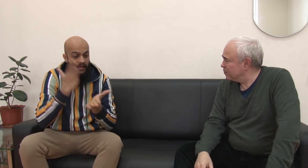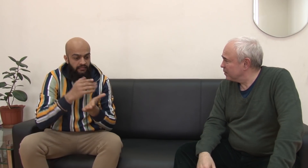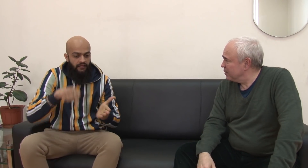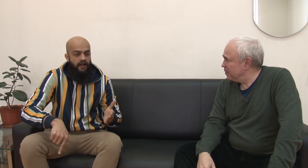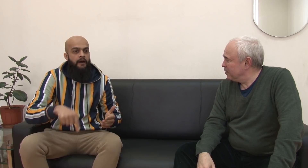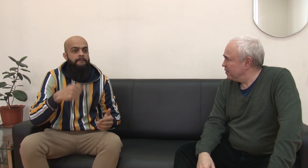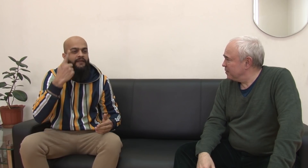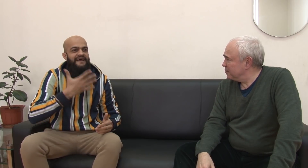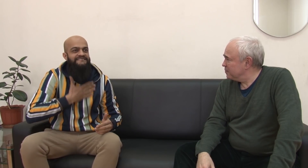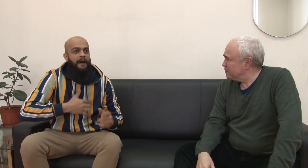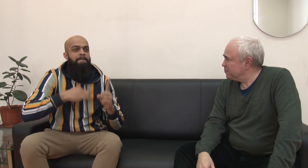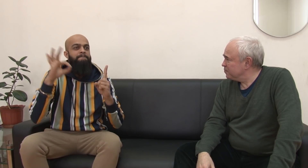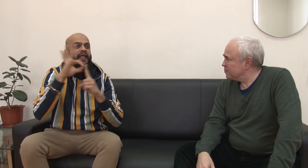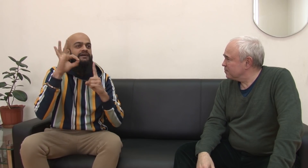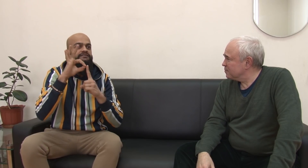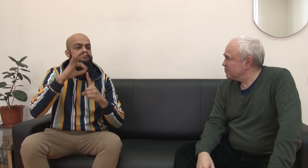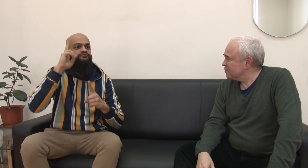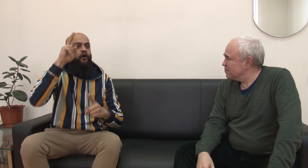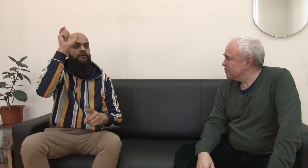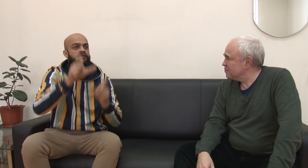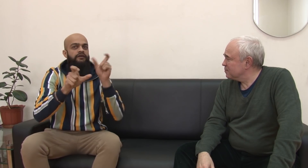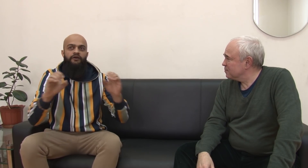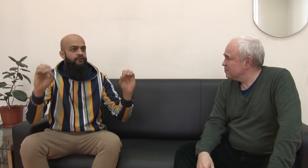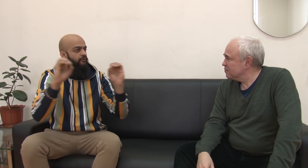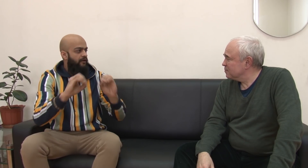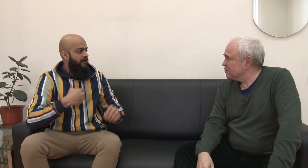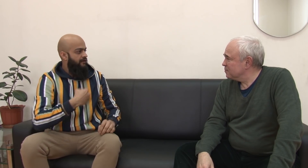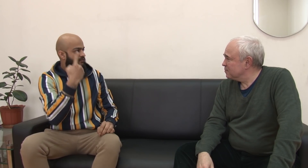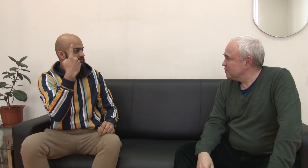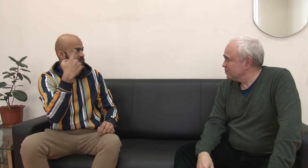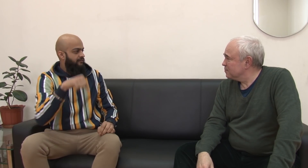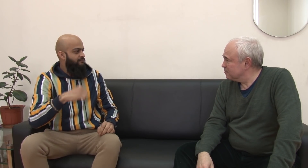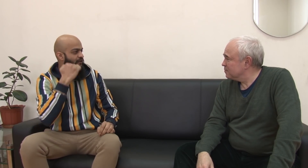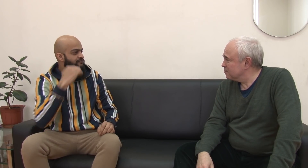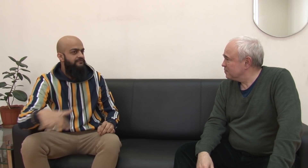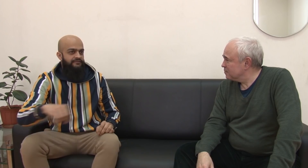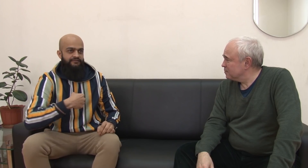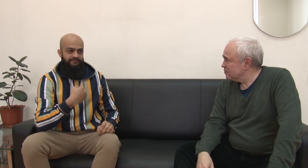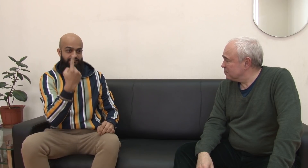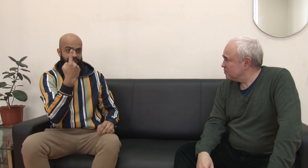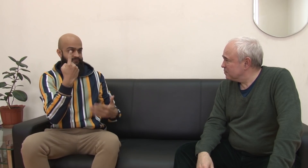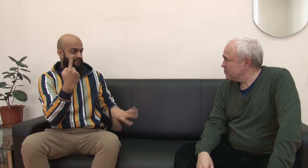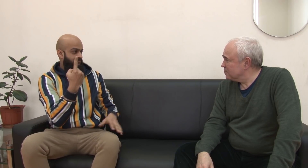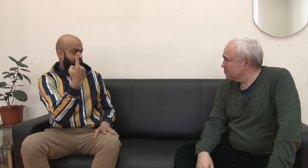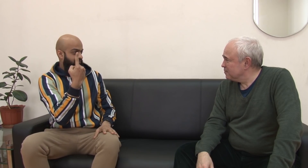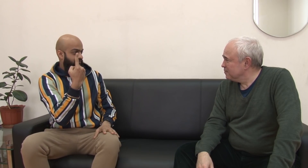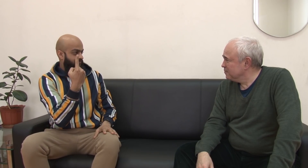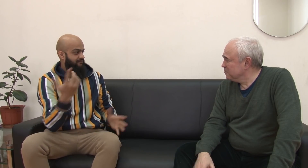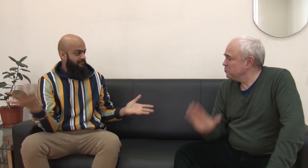Да, горжусь: я – единственный глухой пакистанец в Москве.